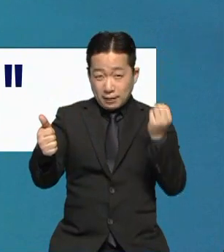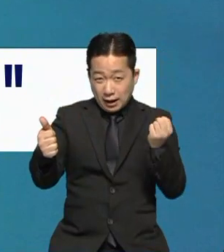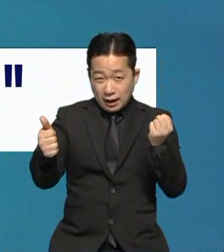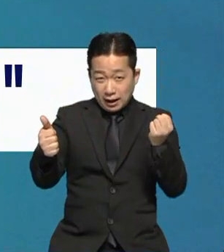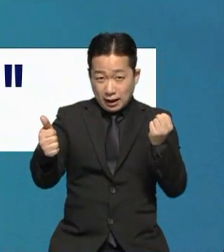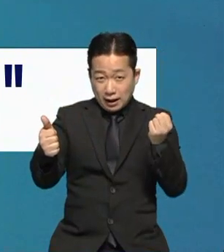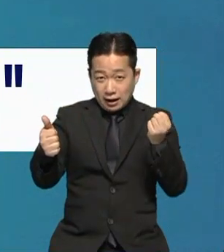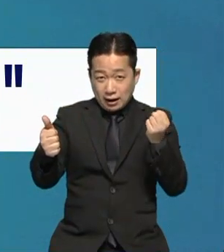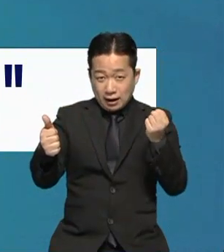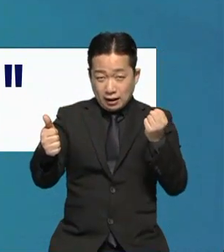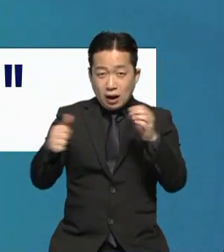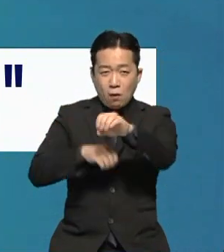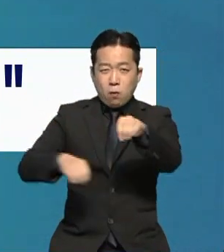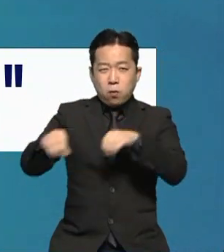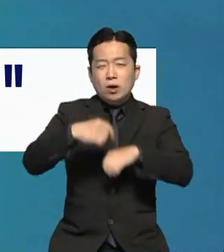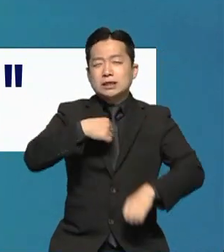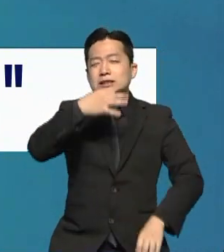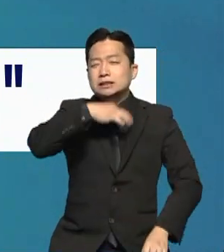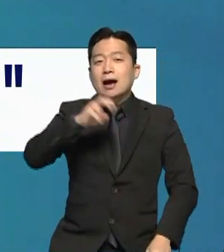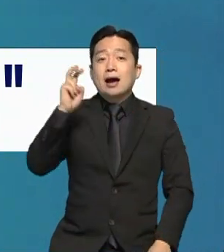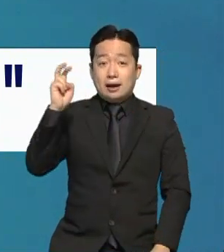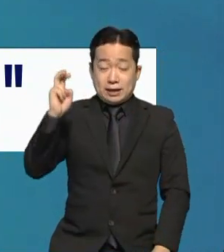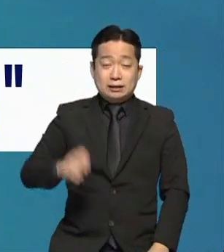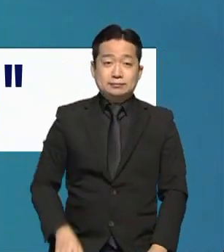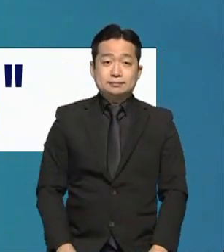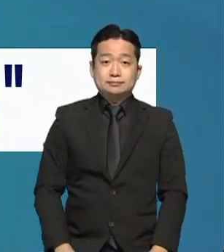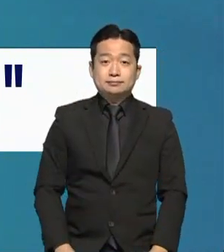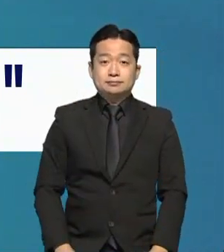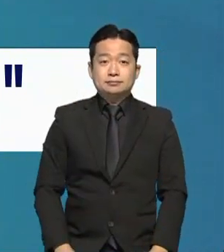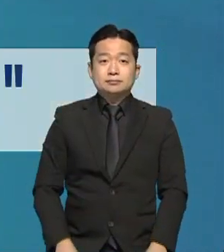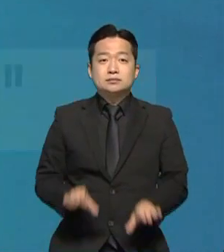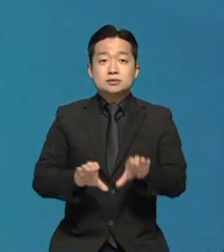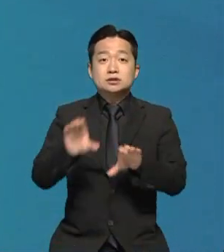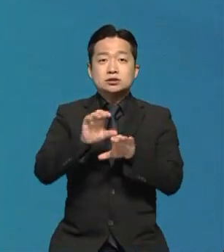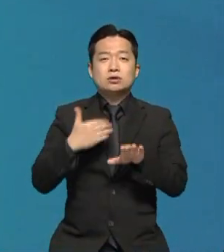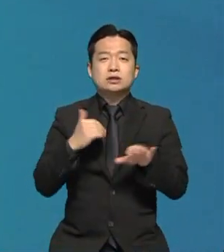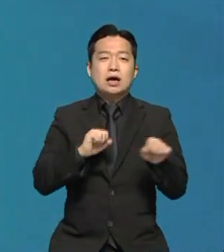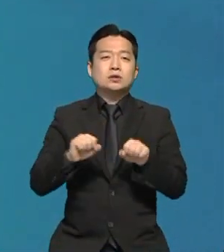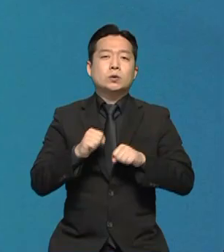생각하기 때문에 좀 더 조심해야겠다 오히려 그렇게 생각하고 있습니다.